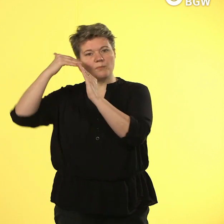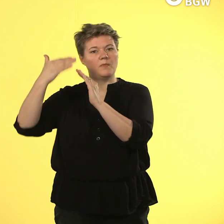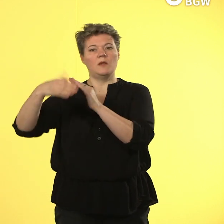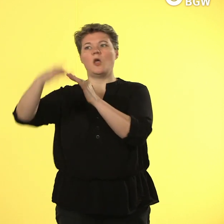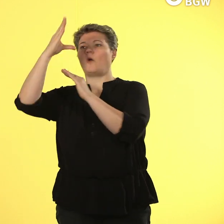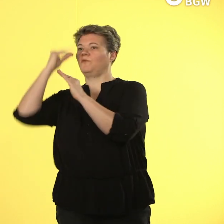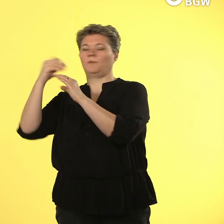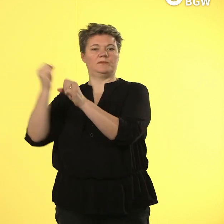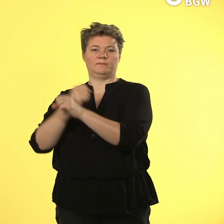Das klappt einfach nicht.